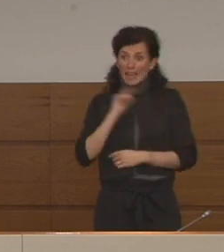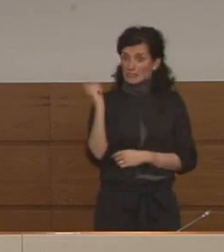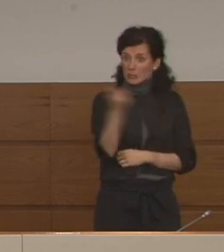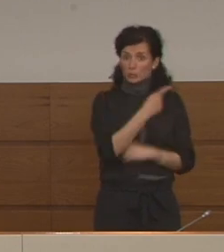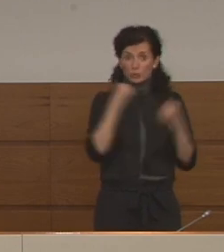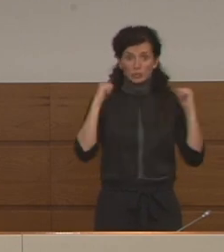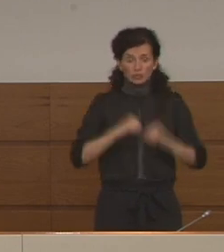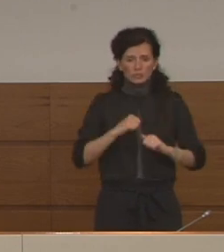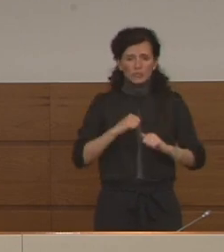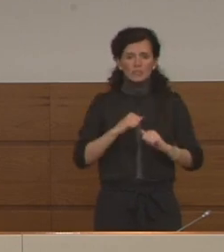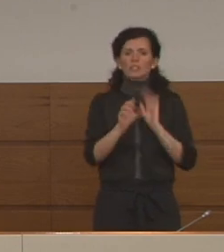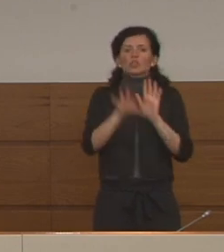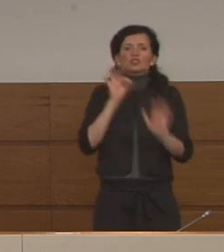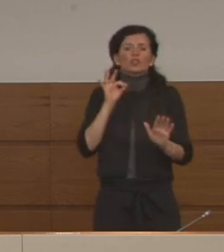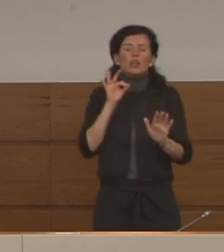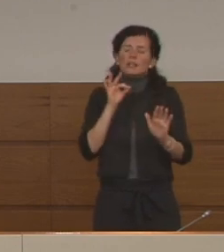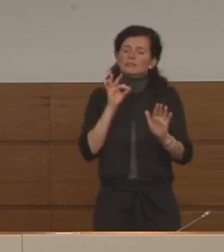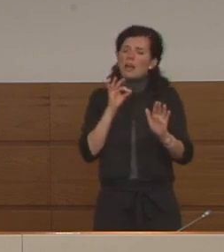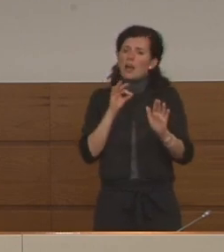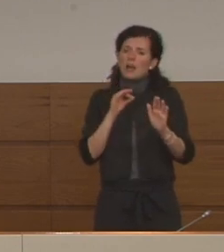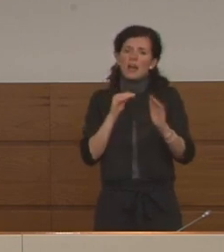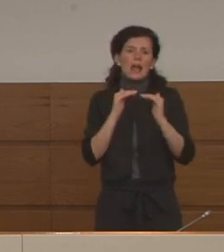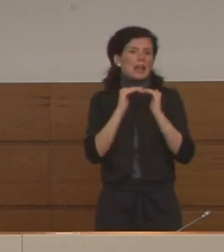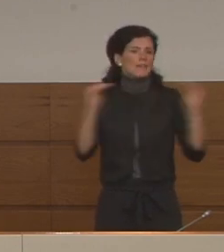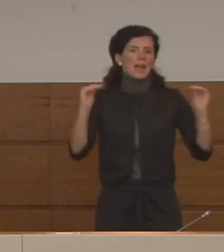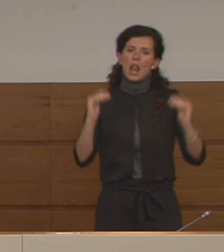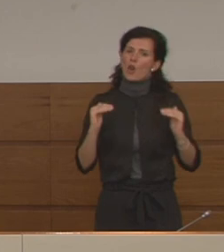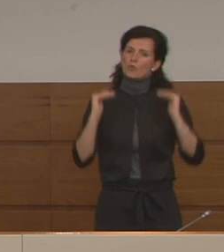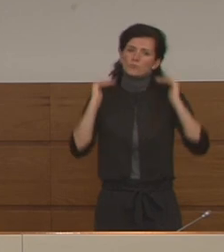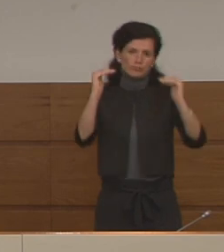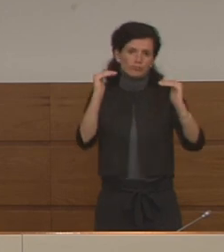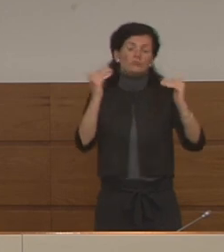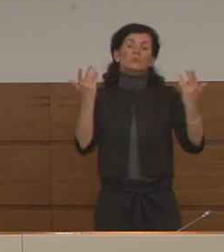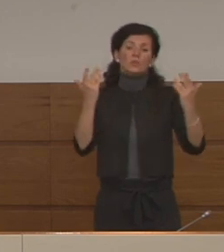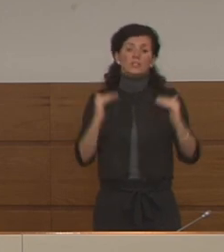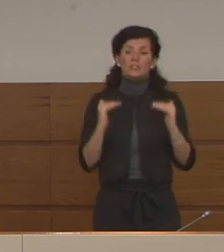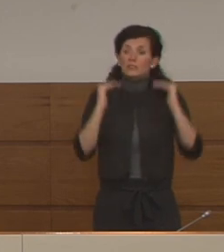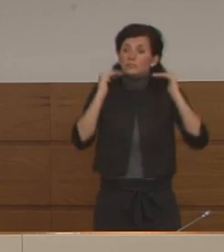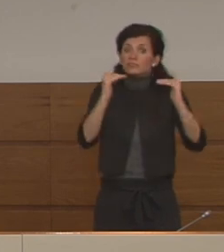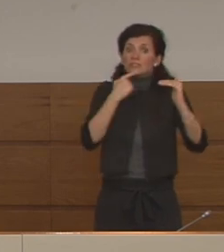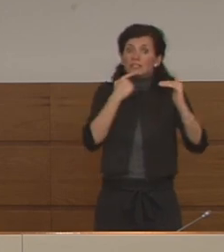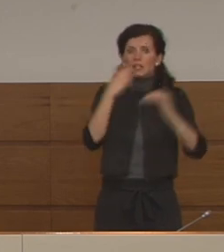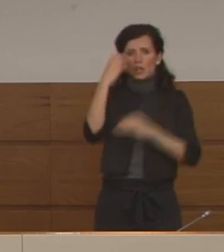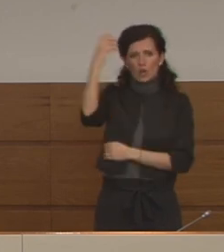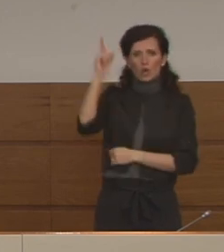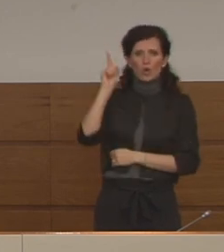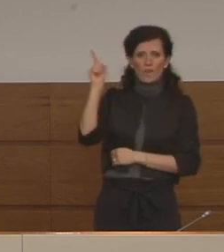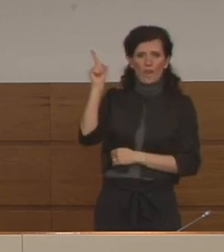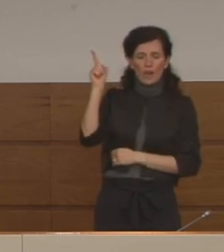di decisione, quindi a livello di Governo, con un coordinamento anche con